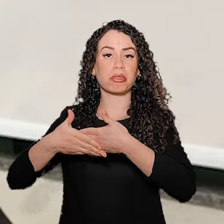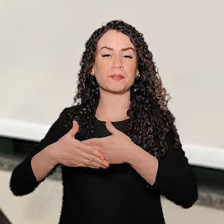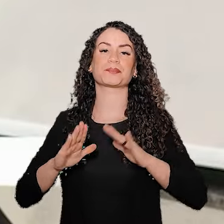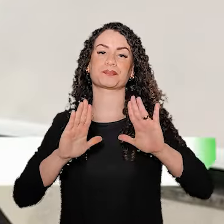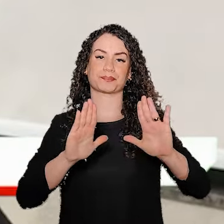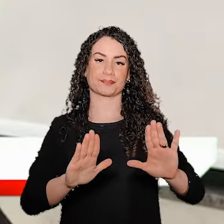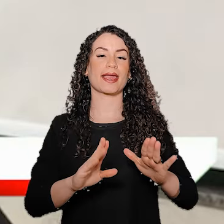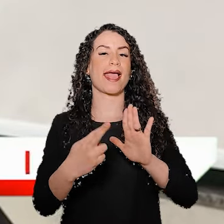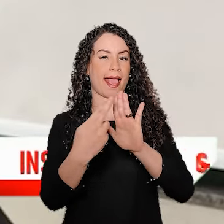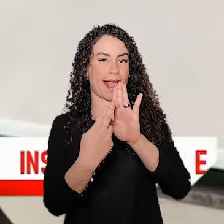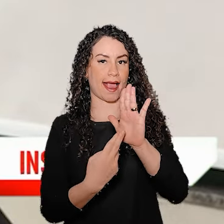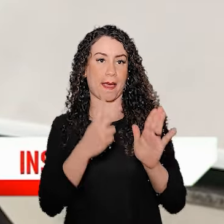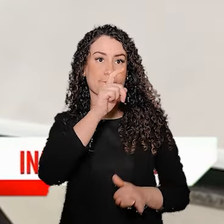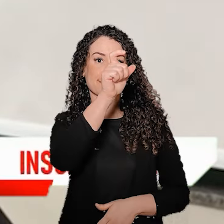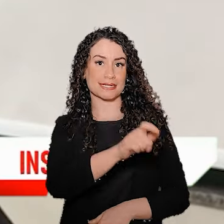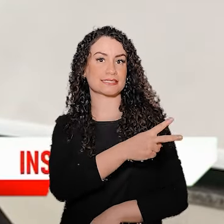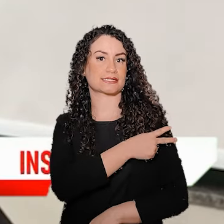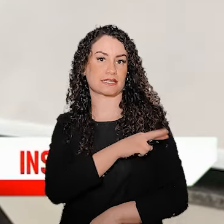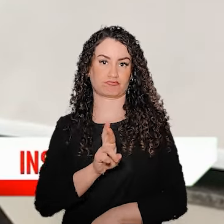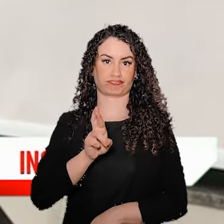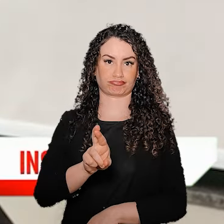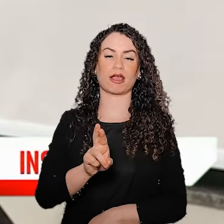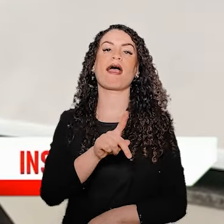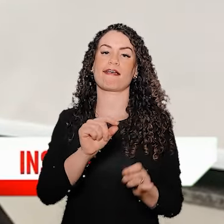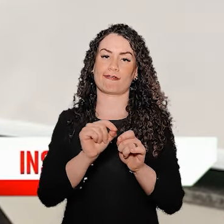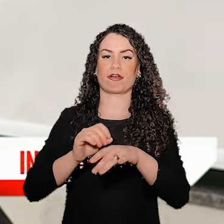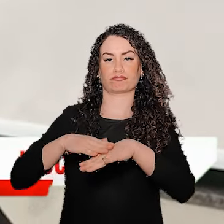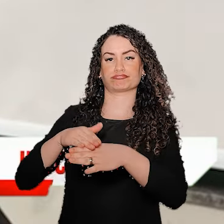Como regra, o patrão é quem toma a iniciativa da dispensa e,